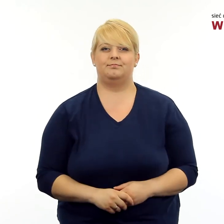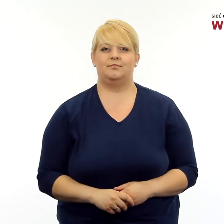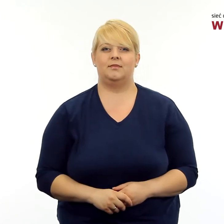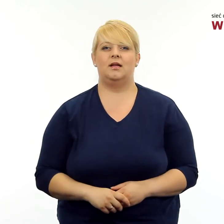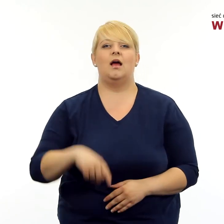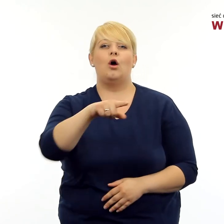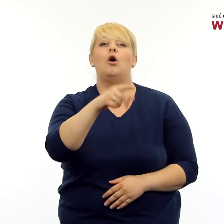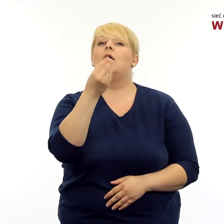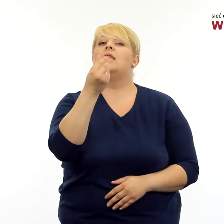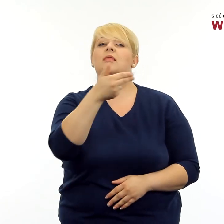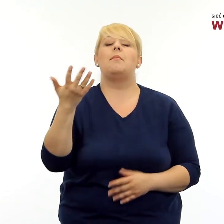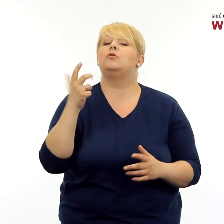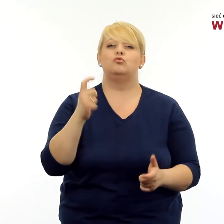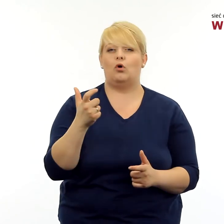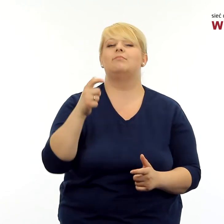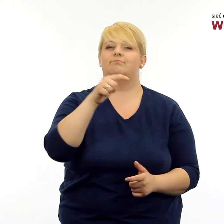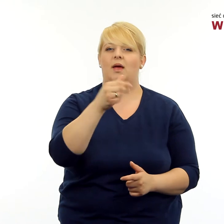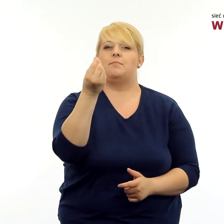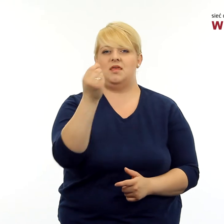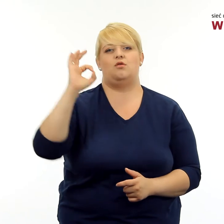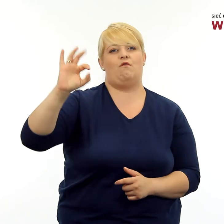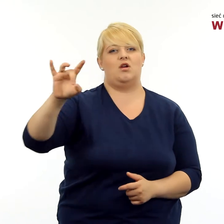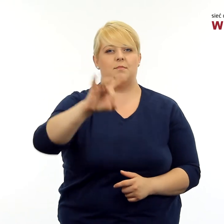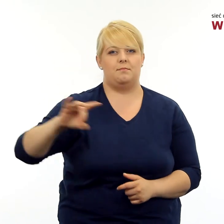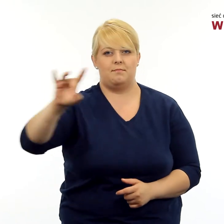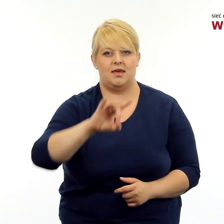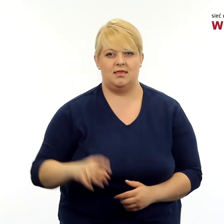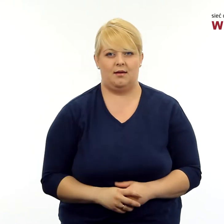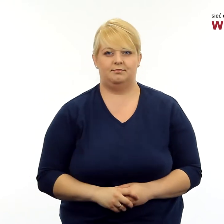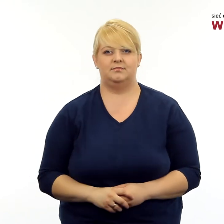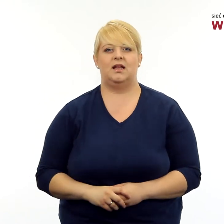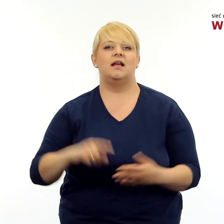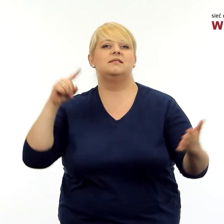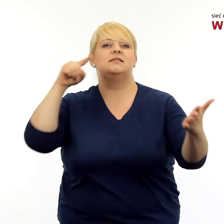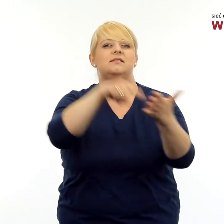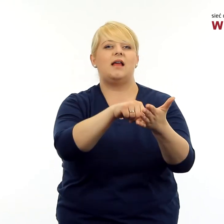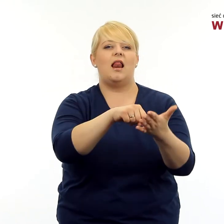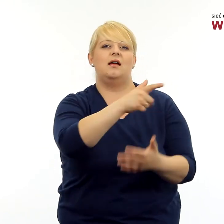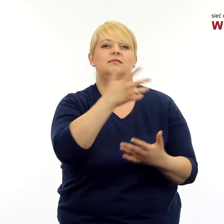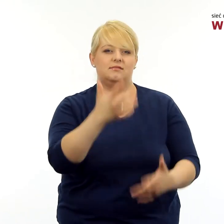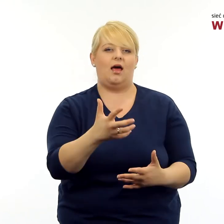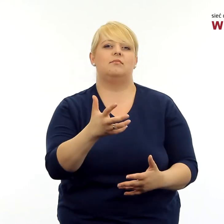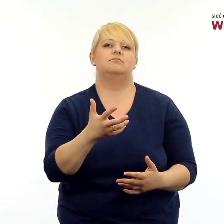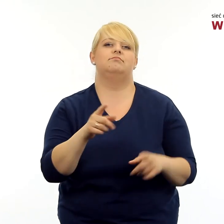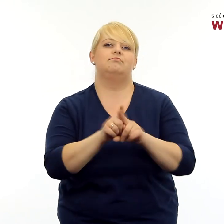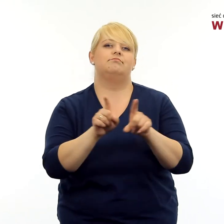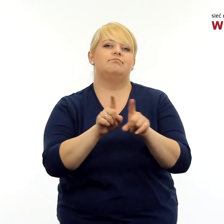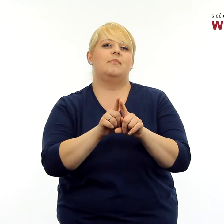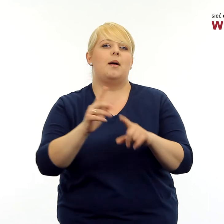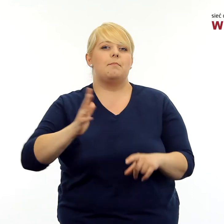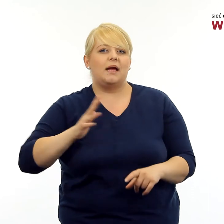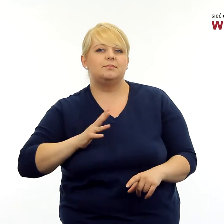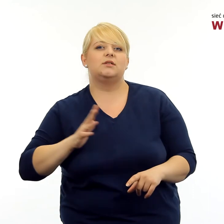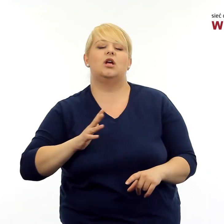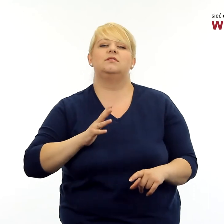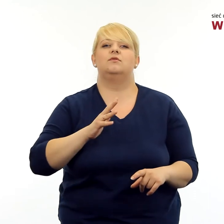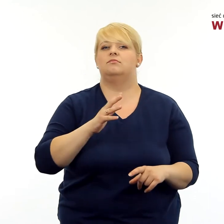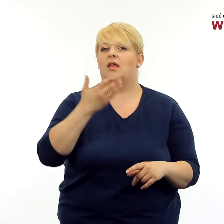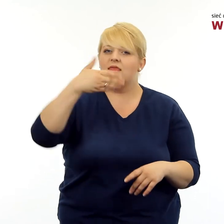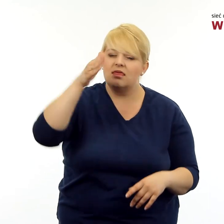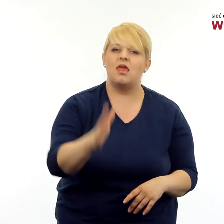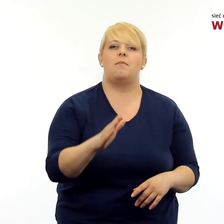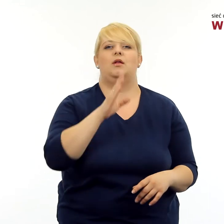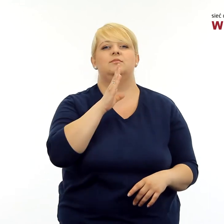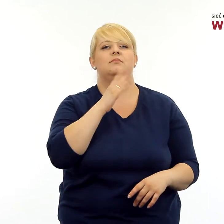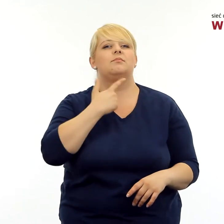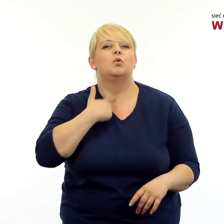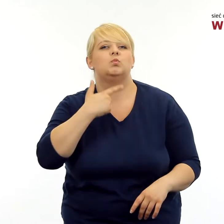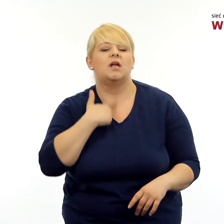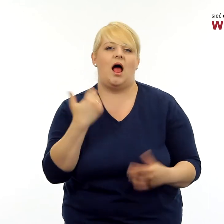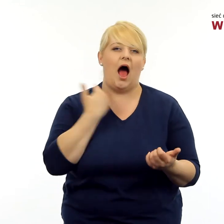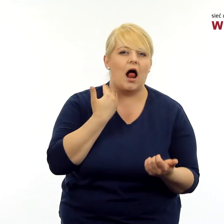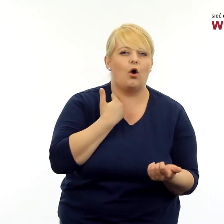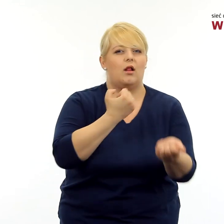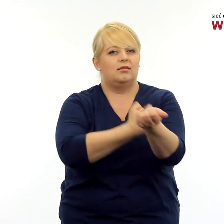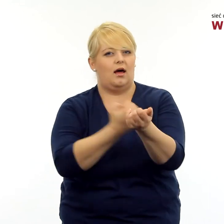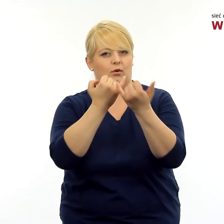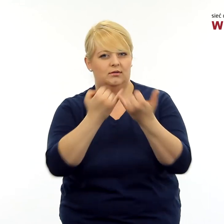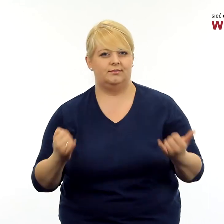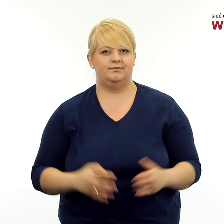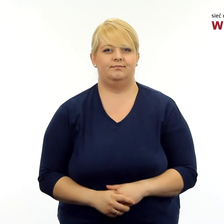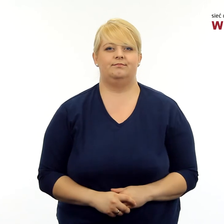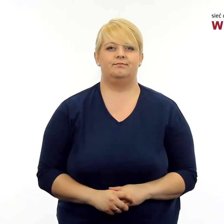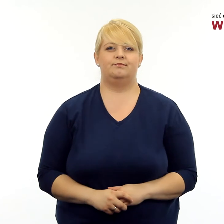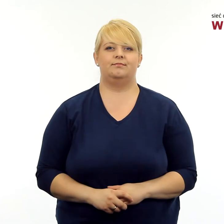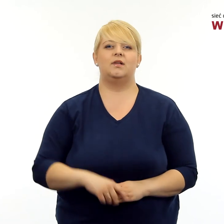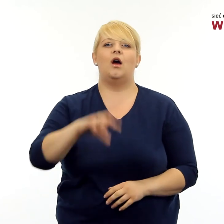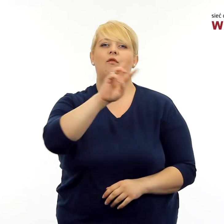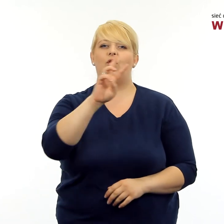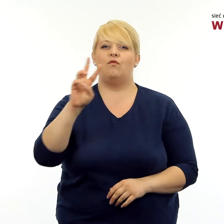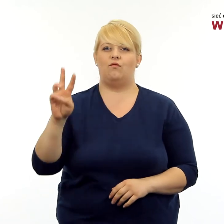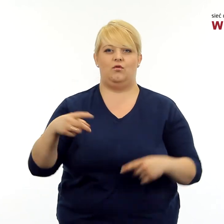były gminne pieniądze przeznaczone na profilaktykę uzależnień: